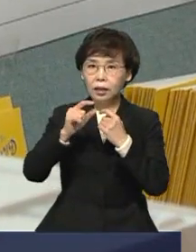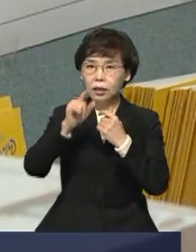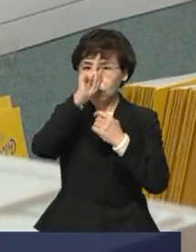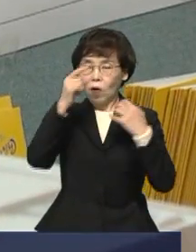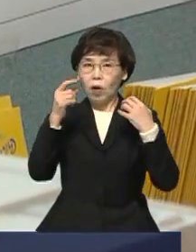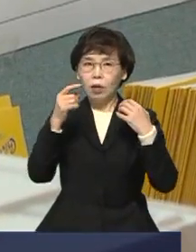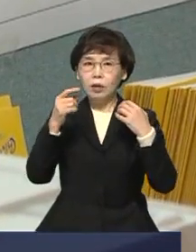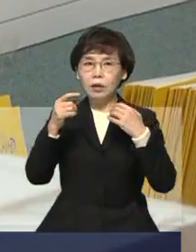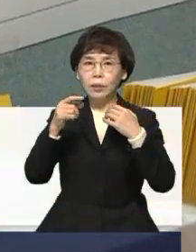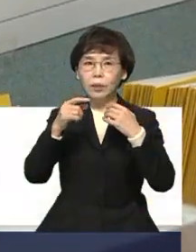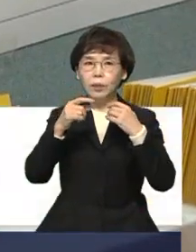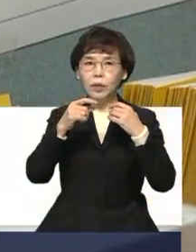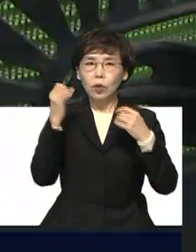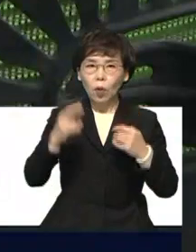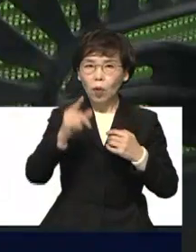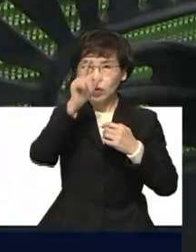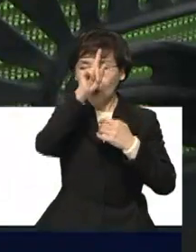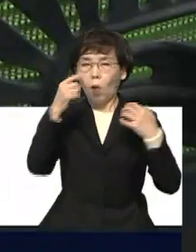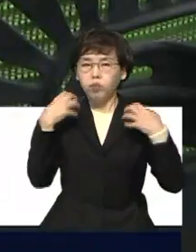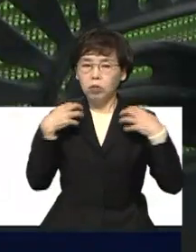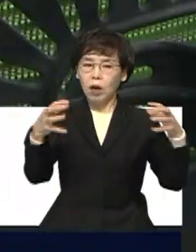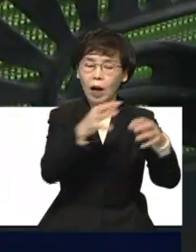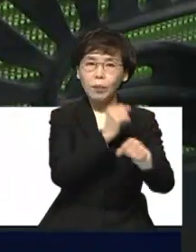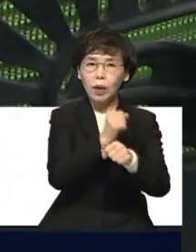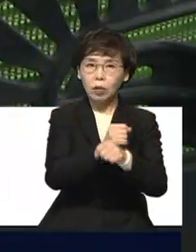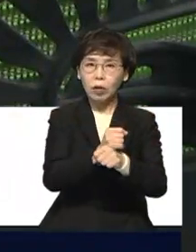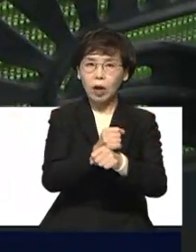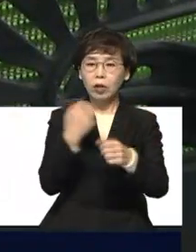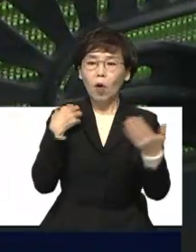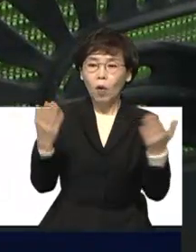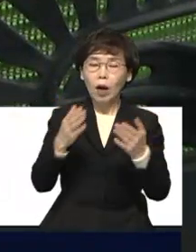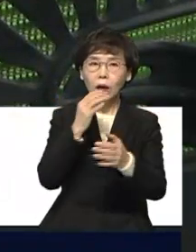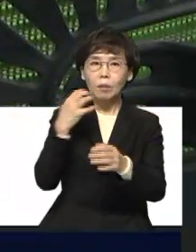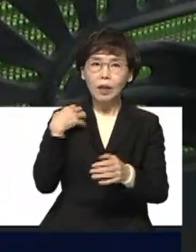구체적으로는 민간 지자체와 경합하거나 수요 감소 등의 재정 업무로 7,200여 명의